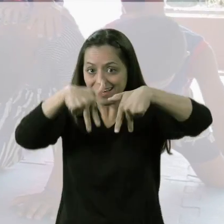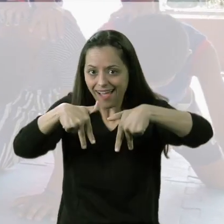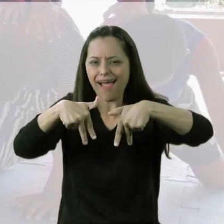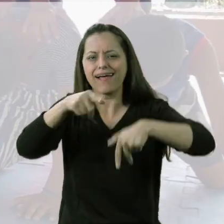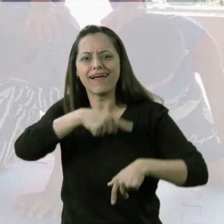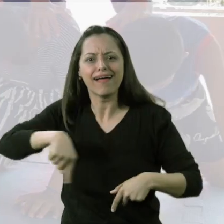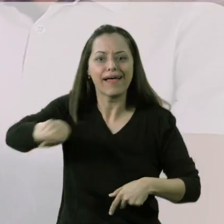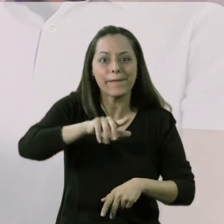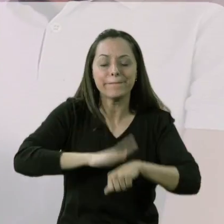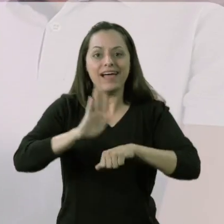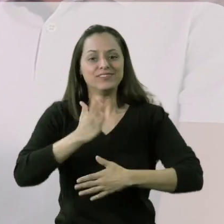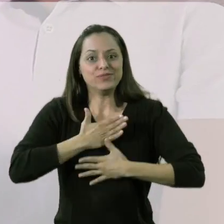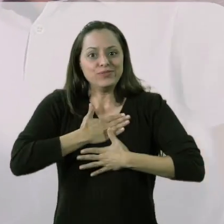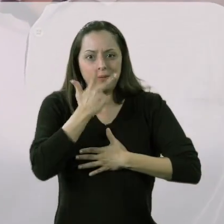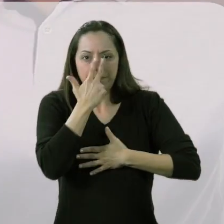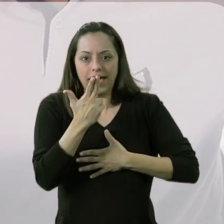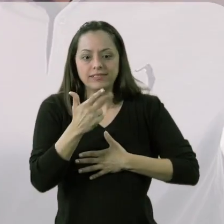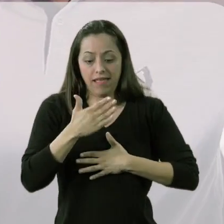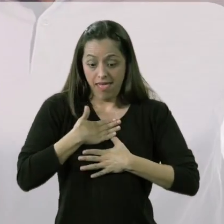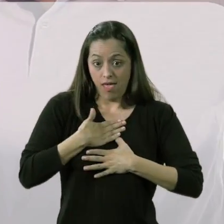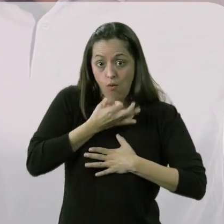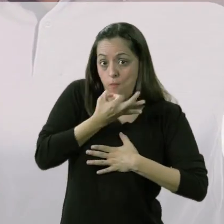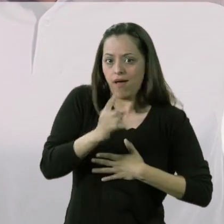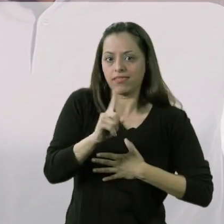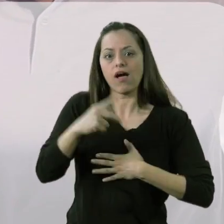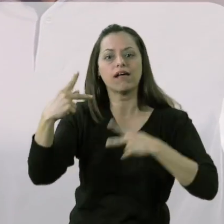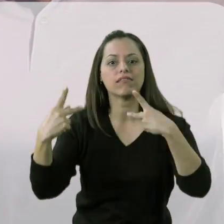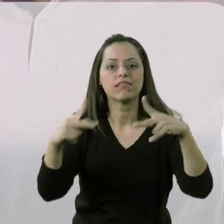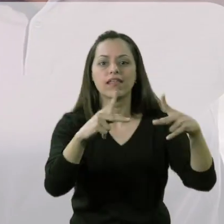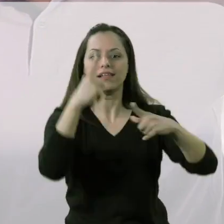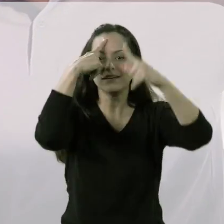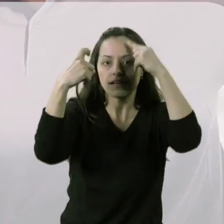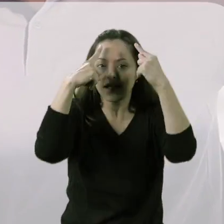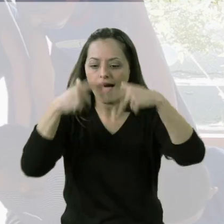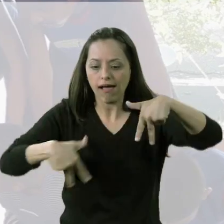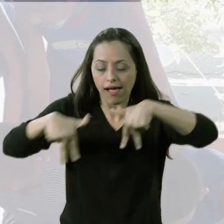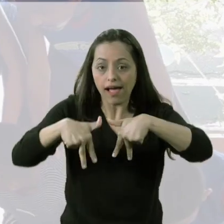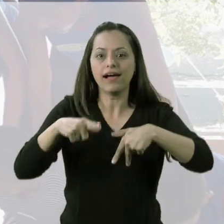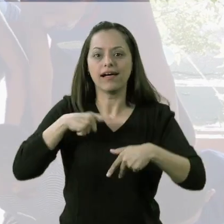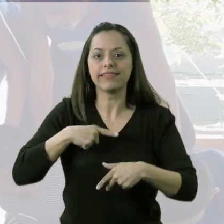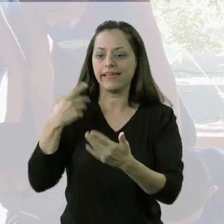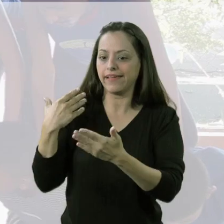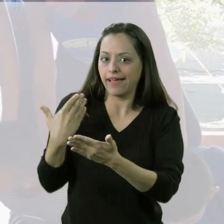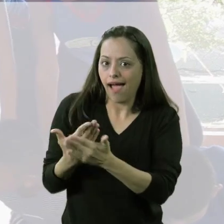A pirâmide é a atividade que mais tem a cara deles, porque não é minha essa atividade, essa pirâmide é totalmente deles.